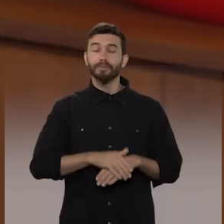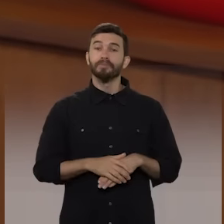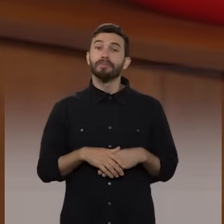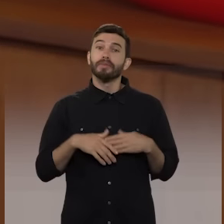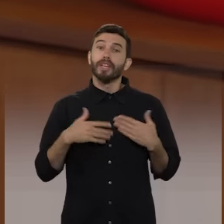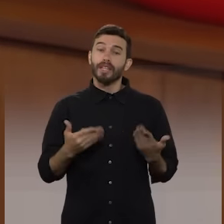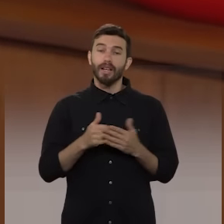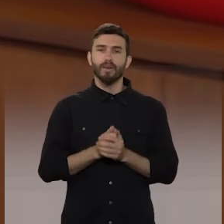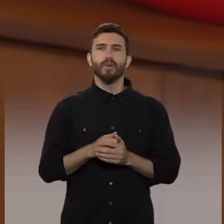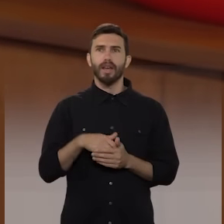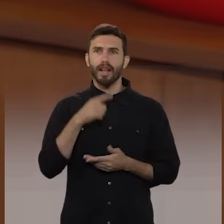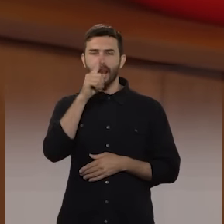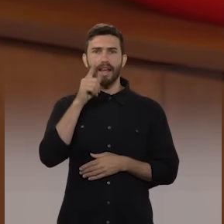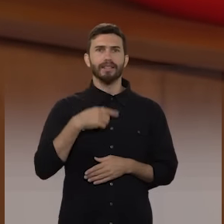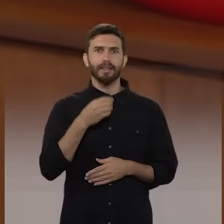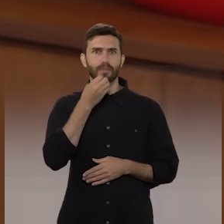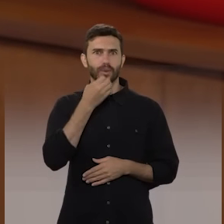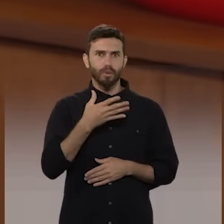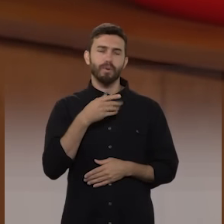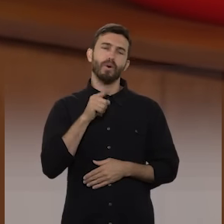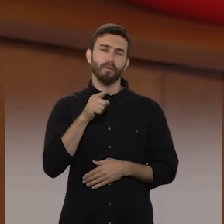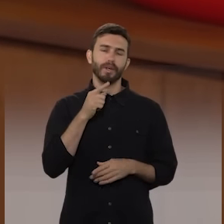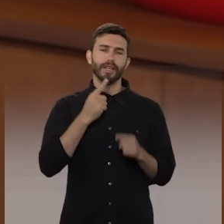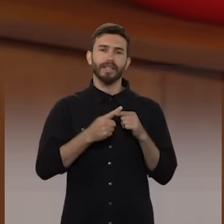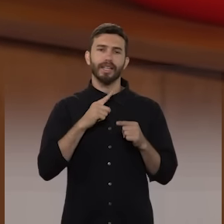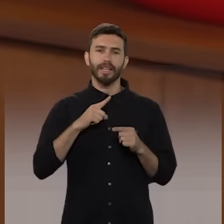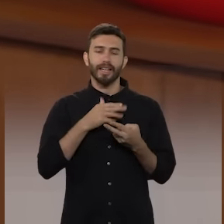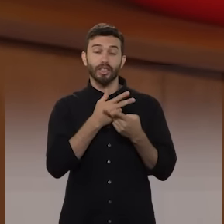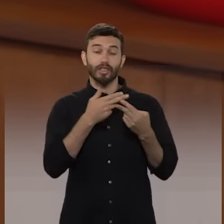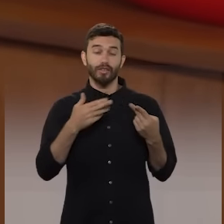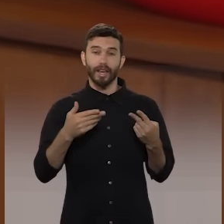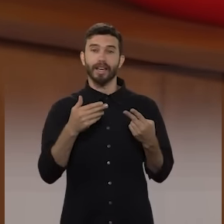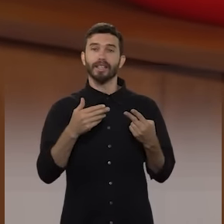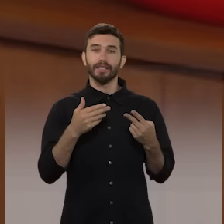maiores províncias minerais do mundo, onde a cadeia de alumínio ela está toda presente,